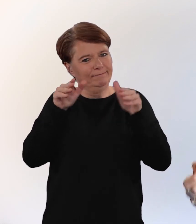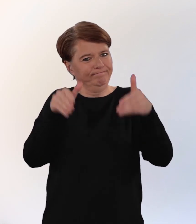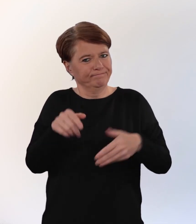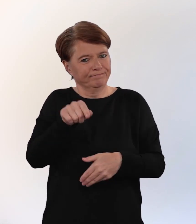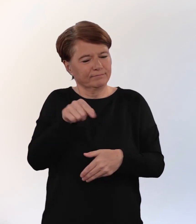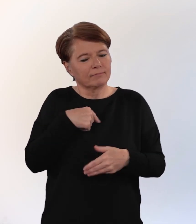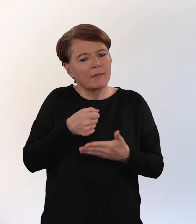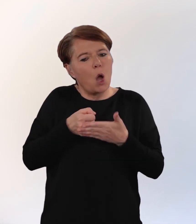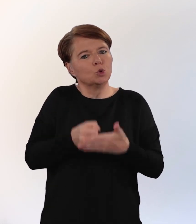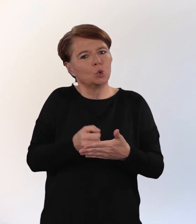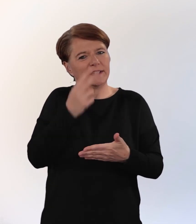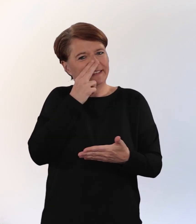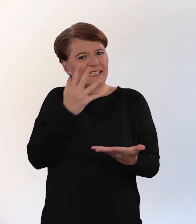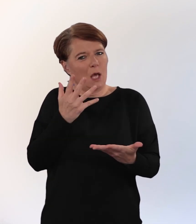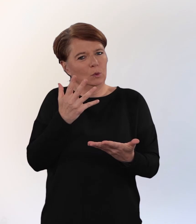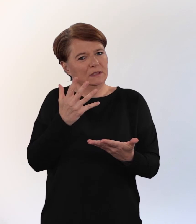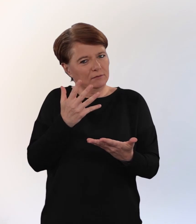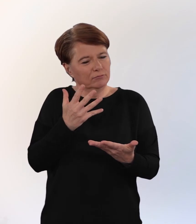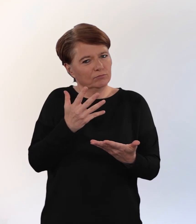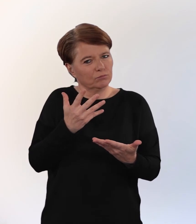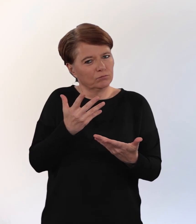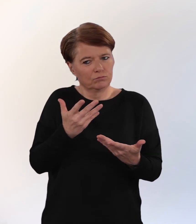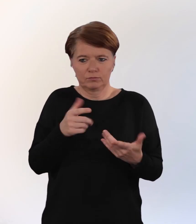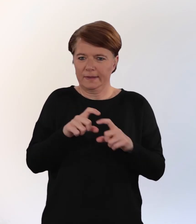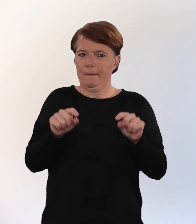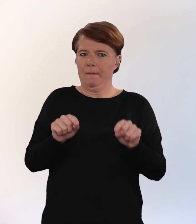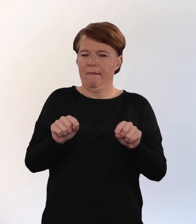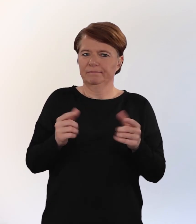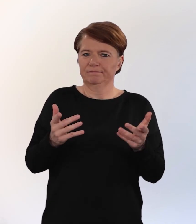dem Ausdruck zu geben und dem gerecht zu werden,